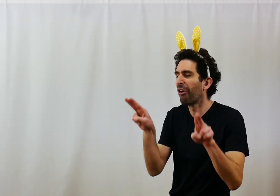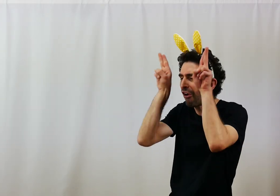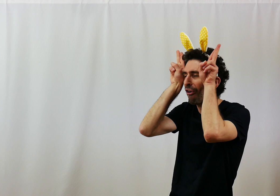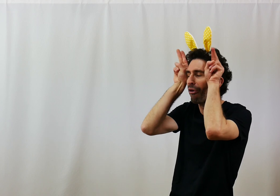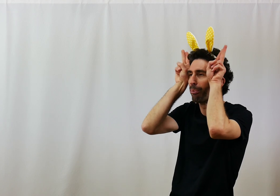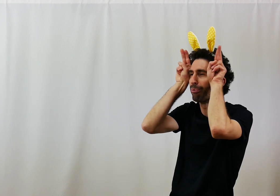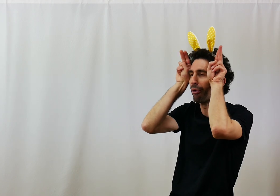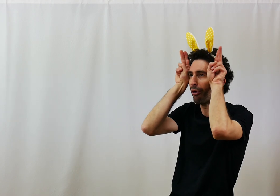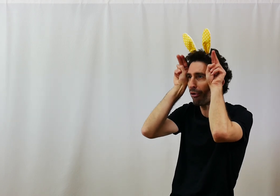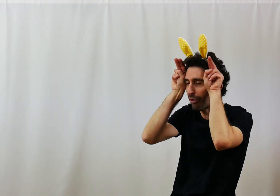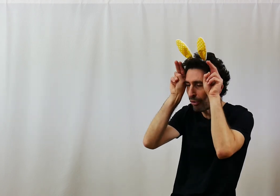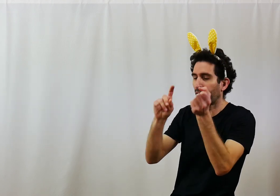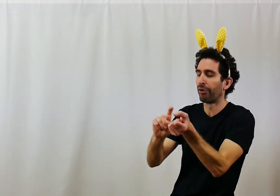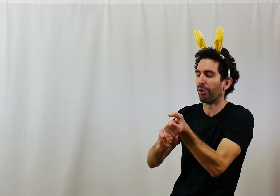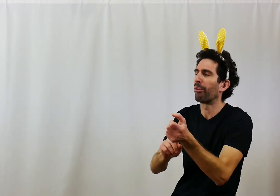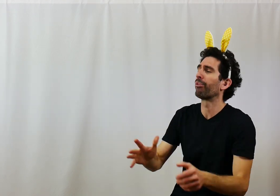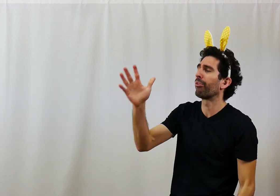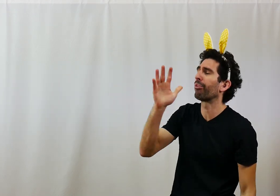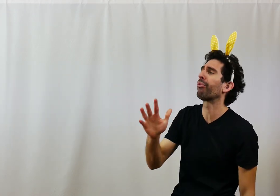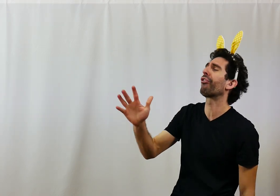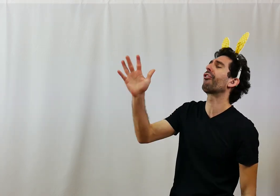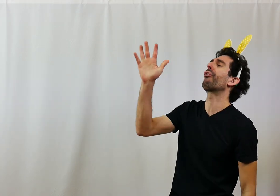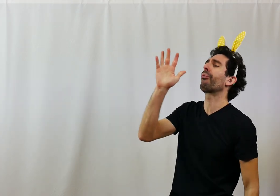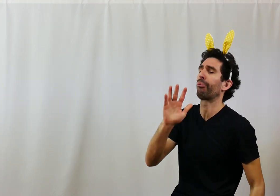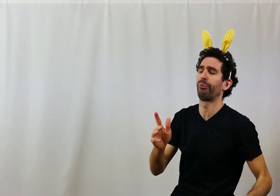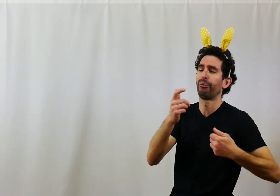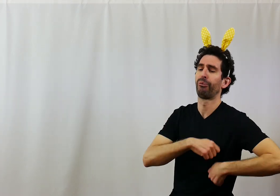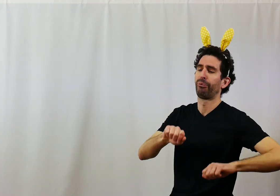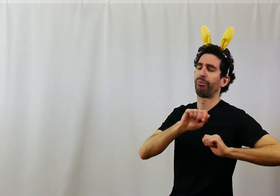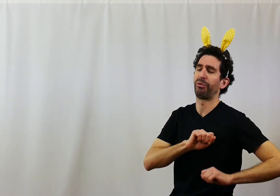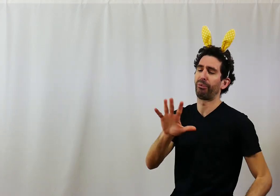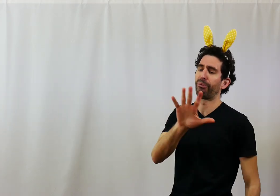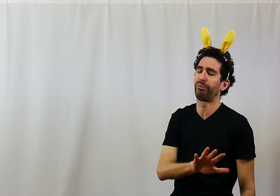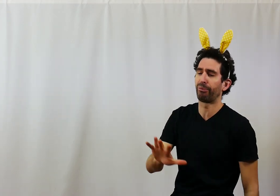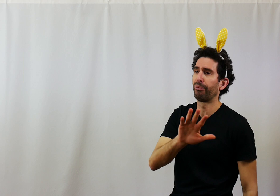L'ancêtre des lapins venait d'Espagne,